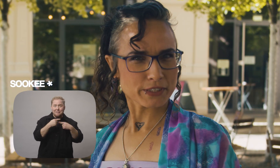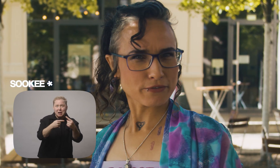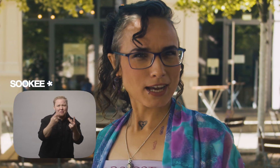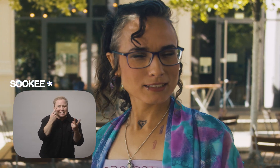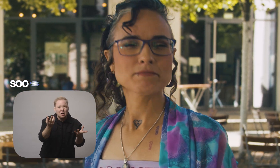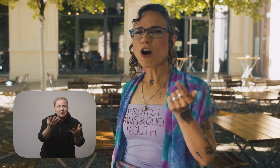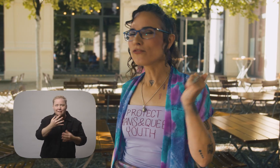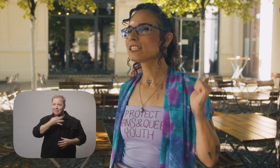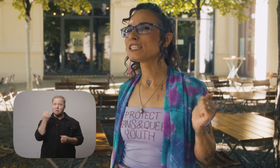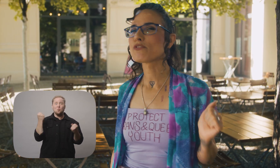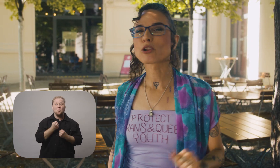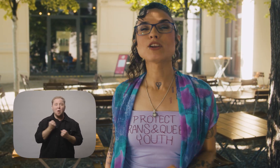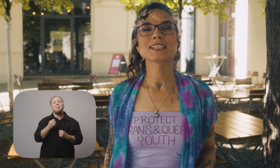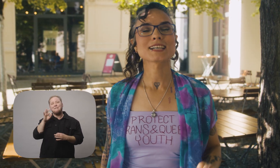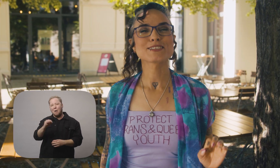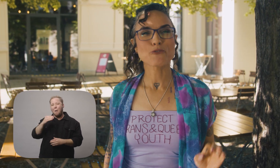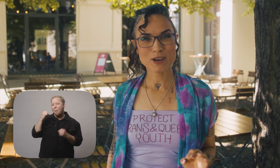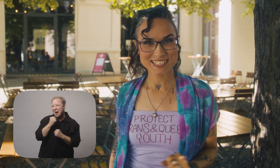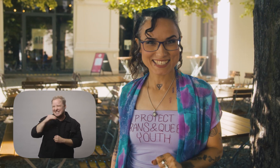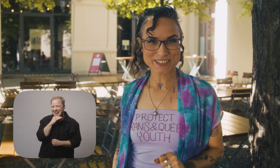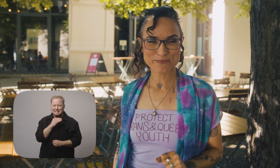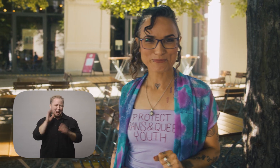Wilde Fragen? Hoffentlich nicht, für meinen heutigen Gast Okan Seese.